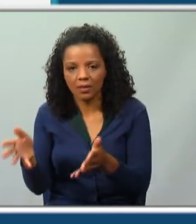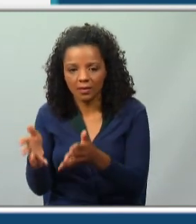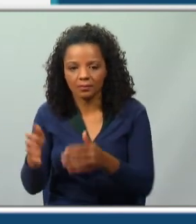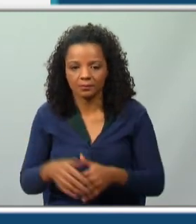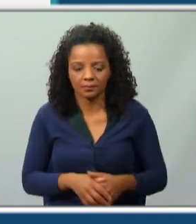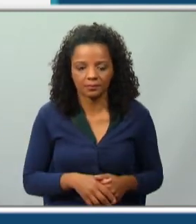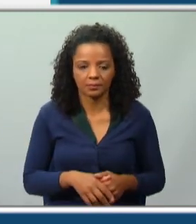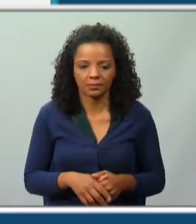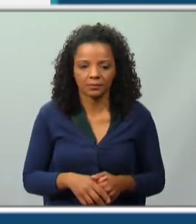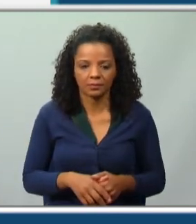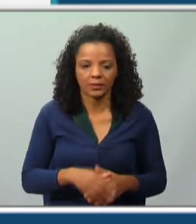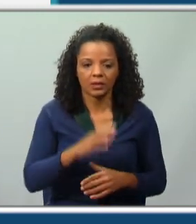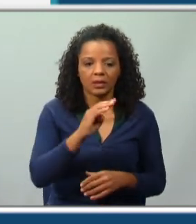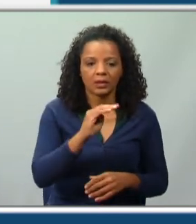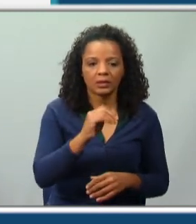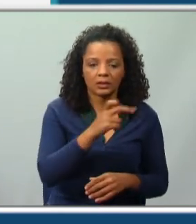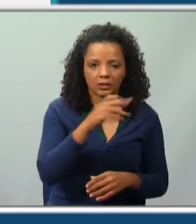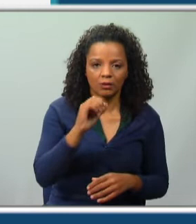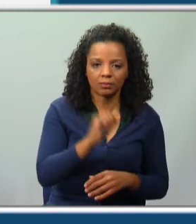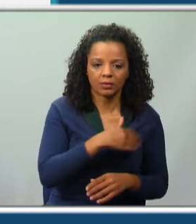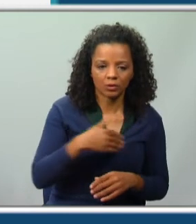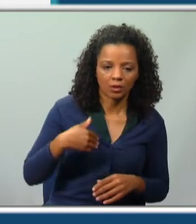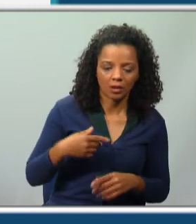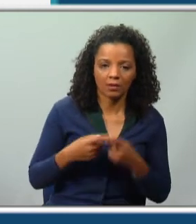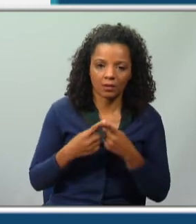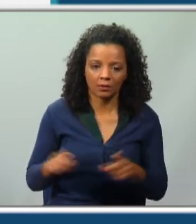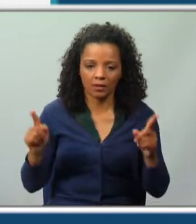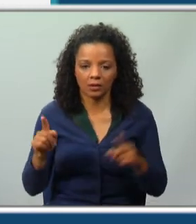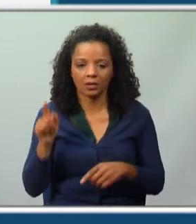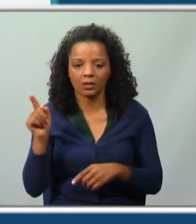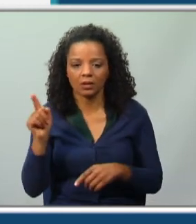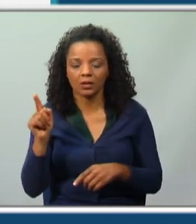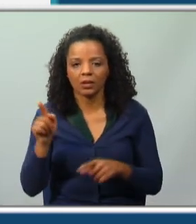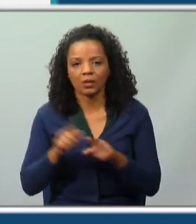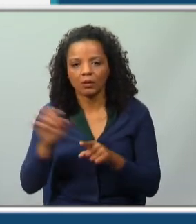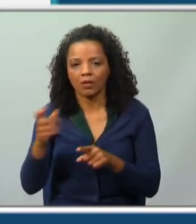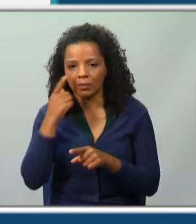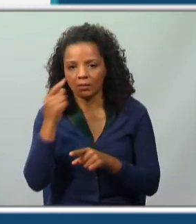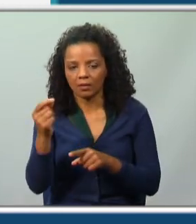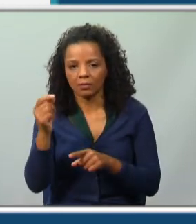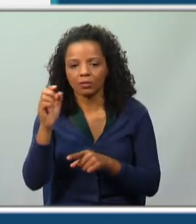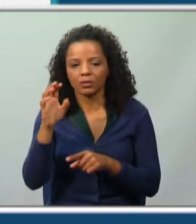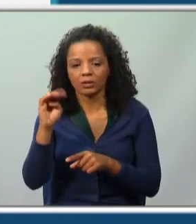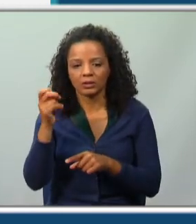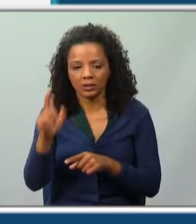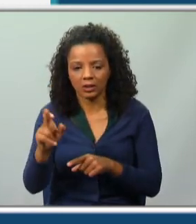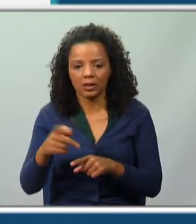companhia são saudável diferente de São forma do verbo ser é diferente de São 公司健康不同於São動詞 ser 的形式與 São 不同